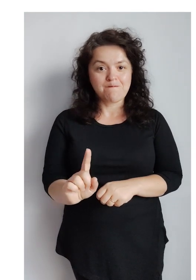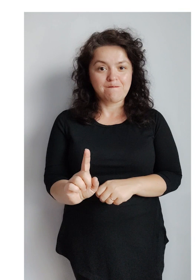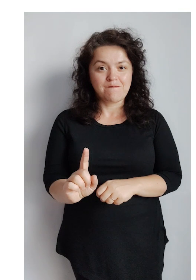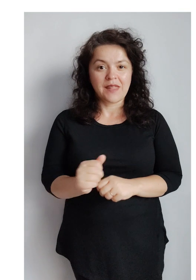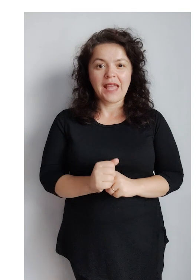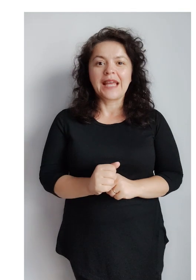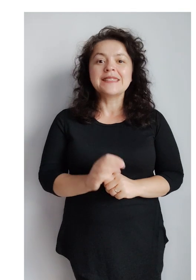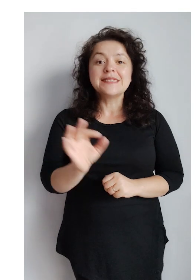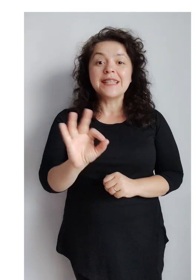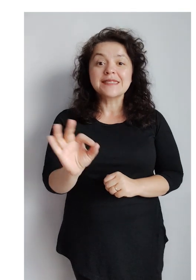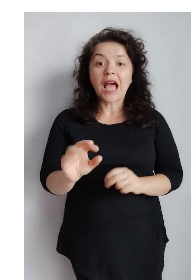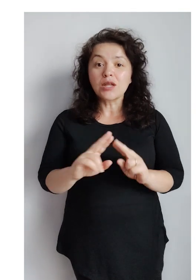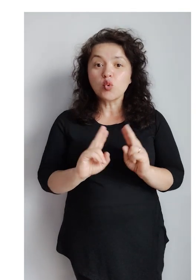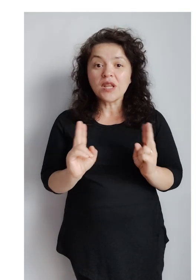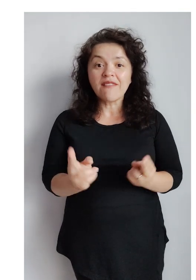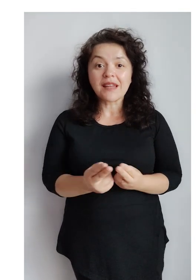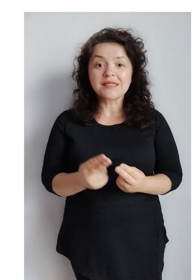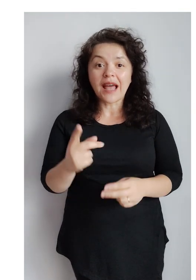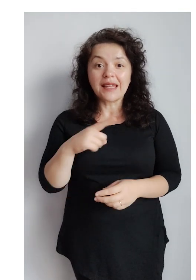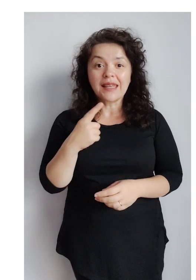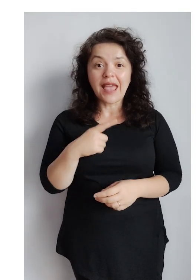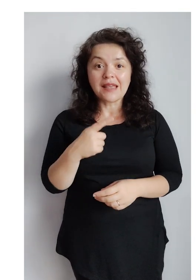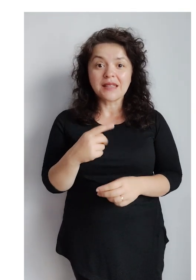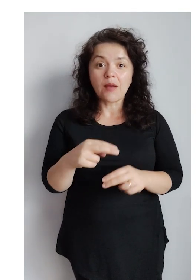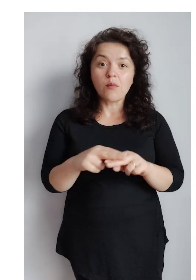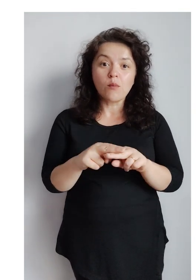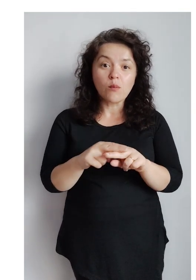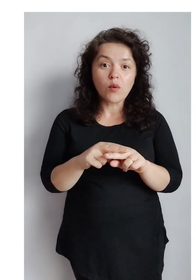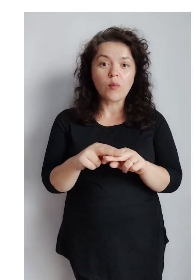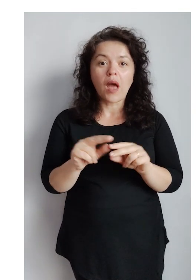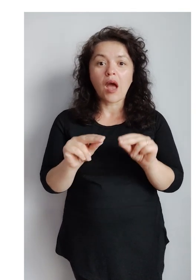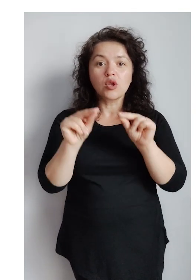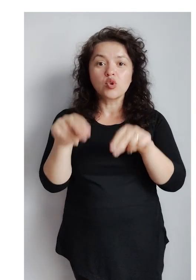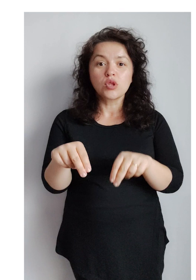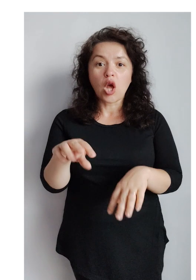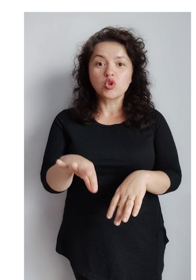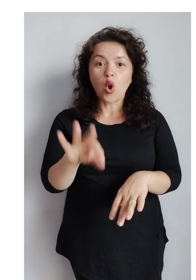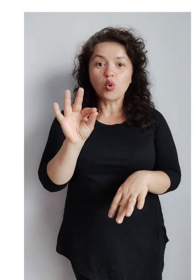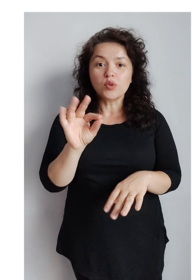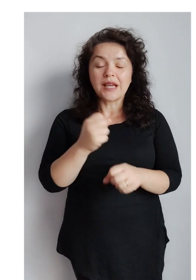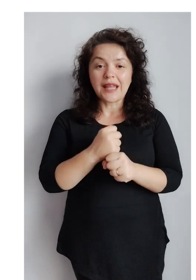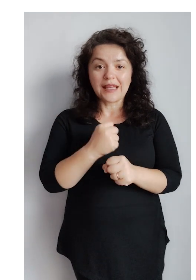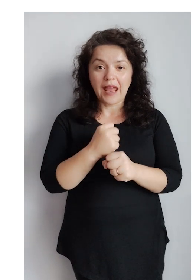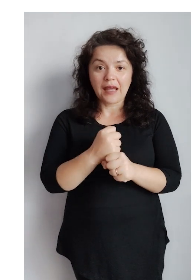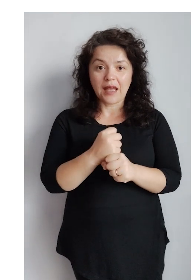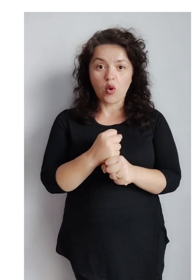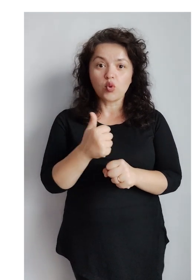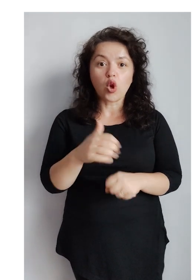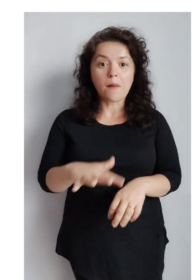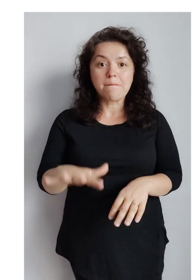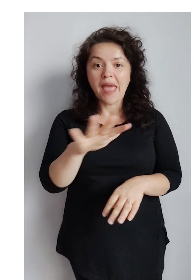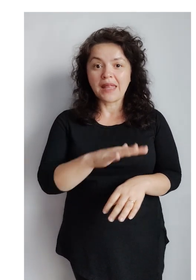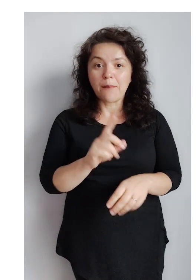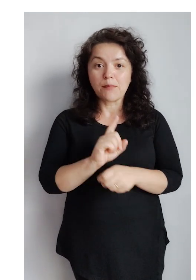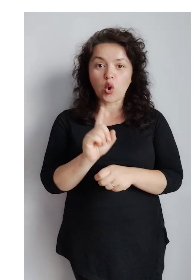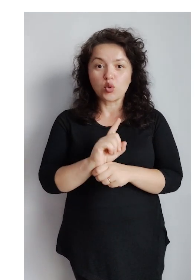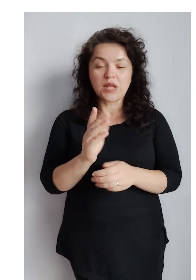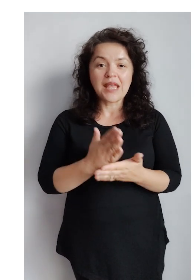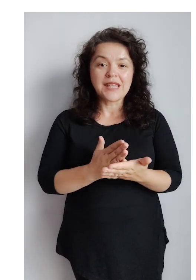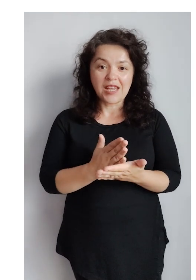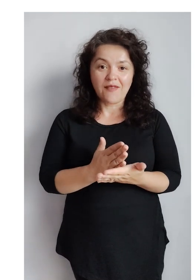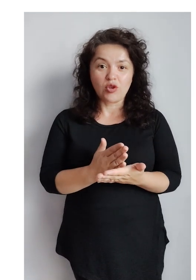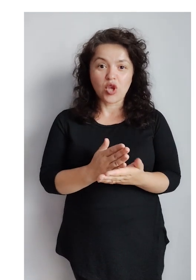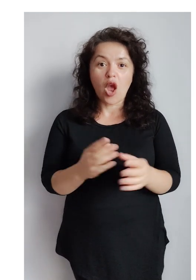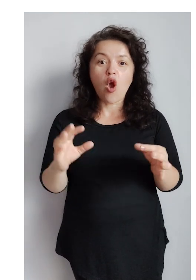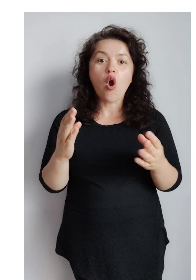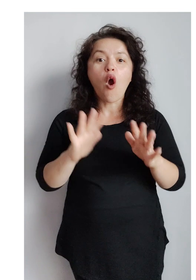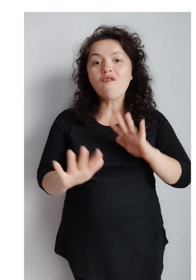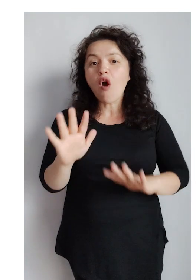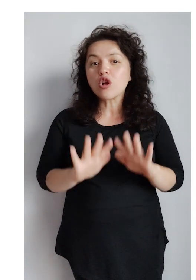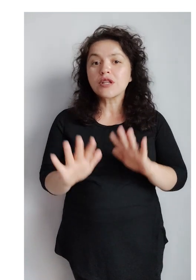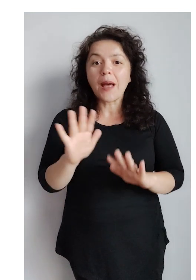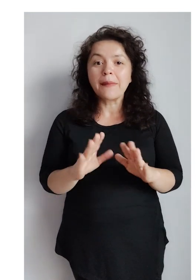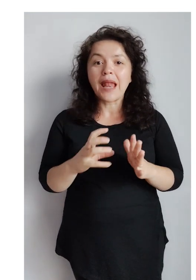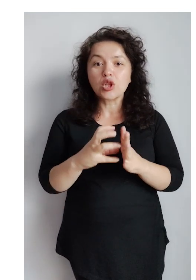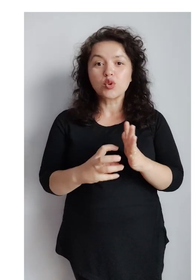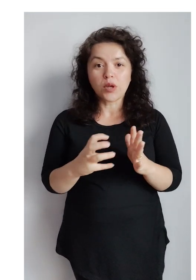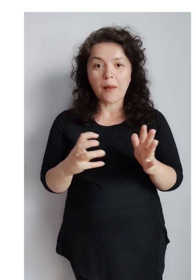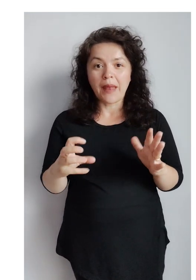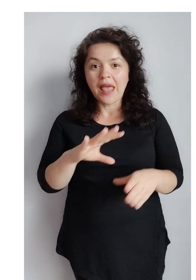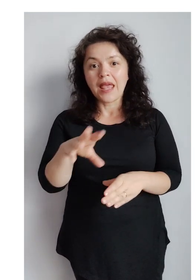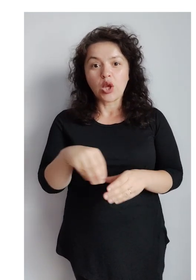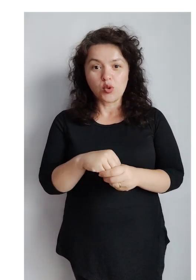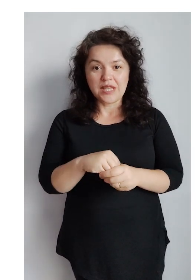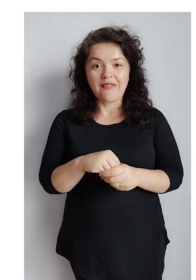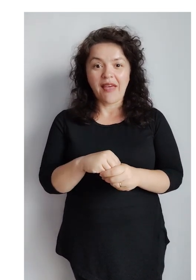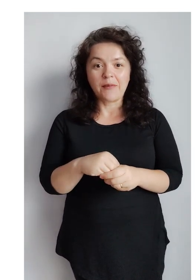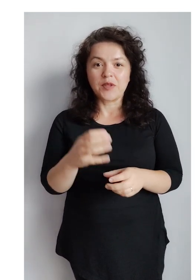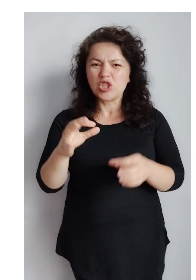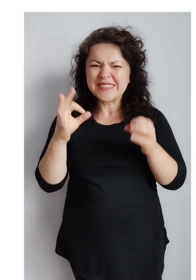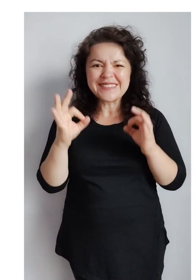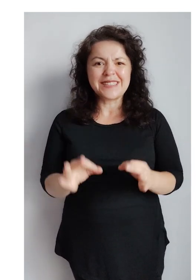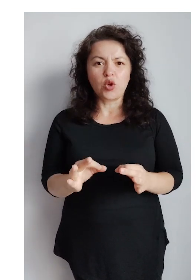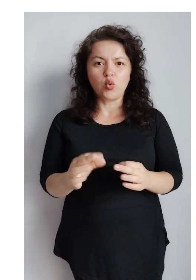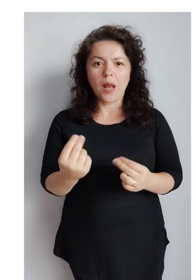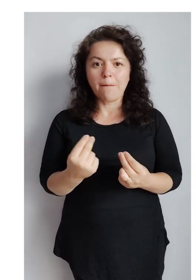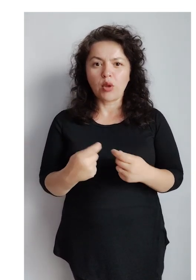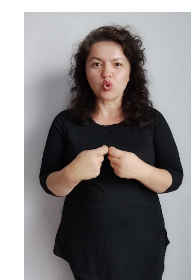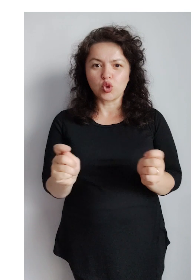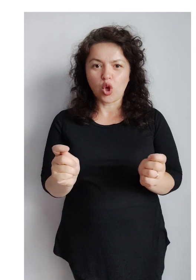Designul universal este modalitatea de a ajunge la soluția de creare a unor medii, produse și servicii, confortabile, durabile, incluzive și sigure pentru toții.